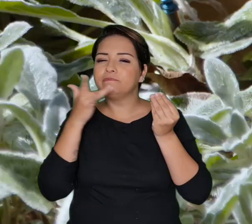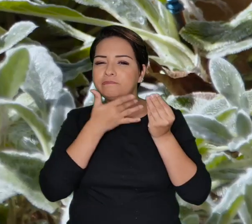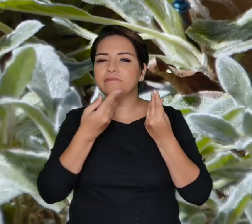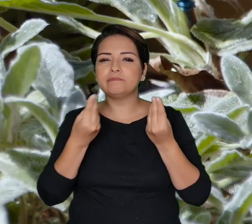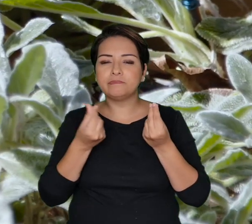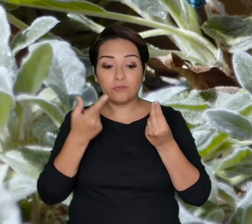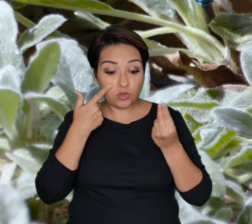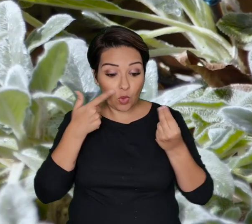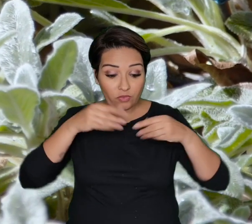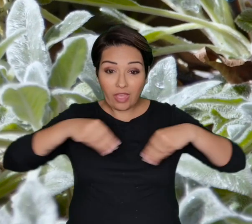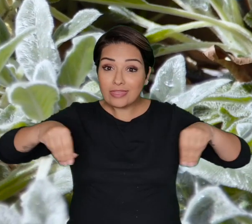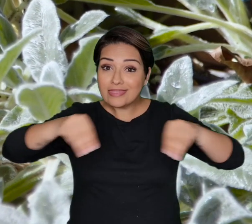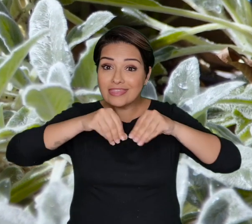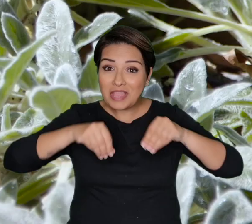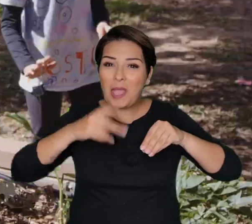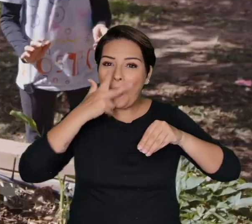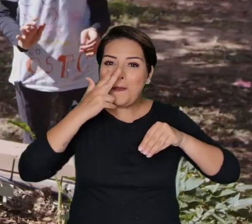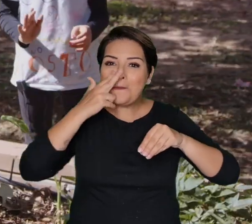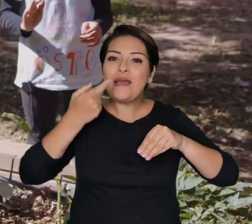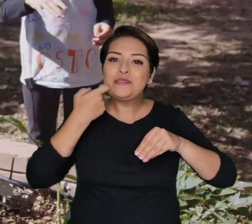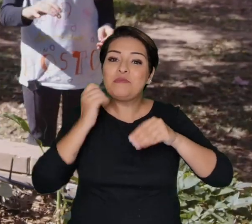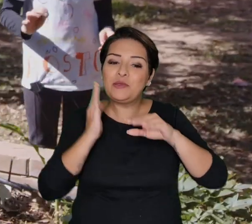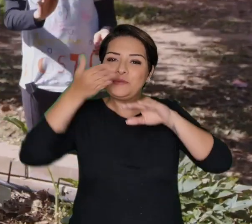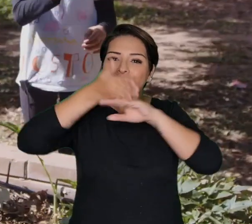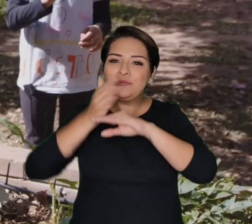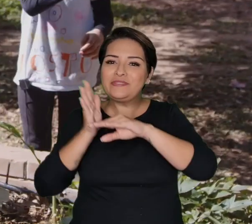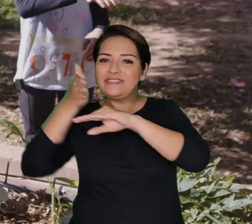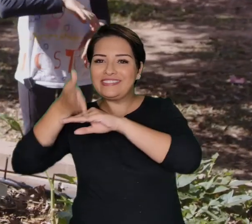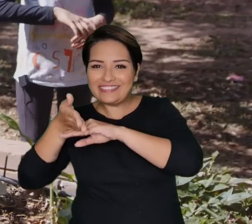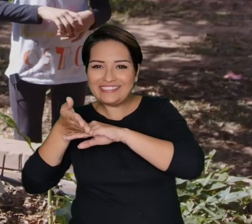E quando vemos ele assim na terra, parece vários peixinhos saindo.